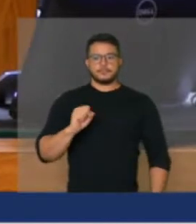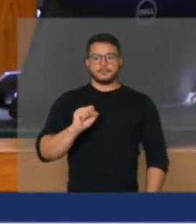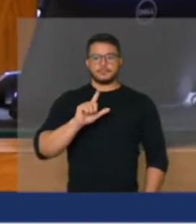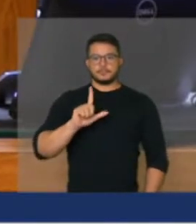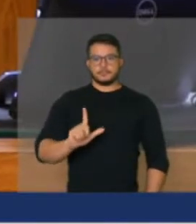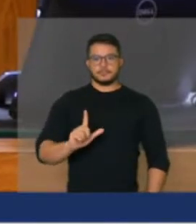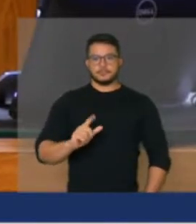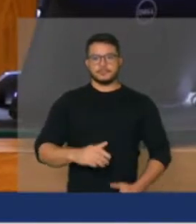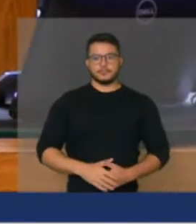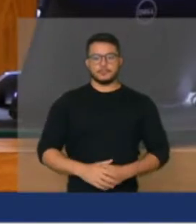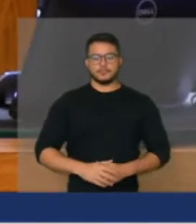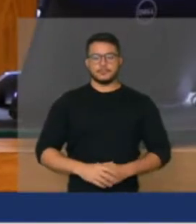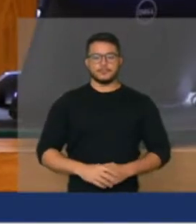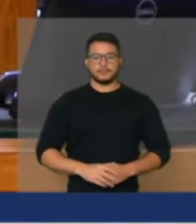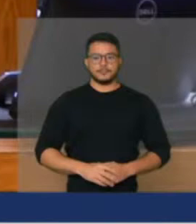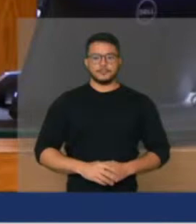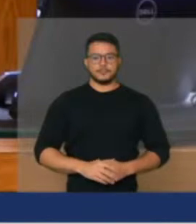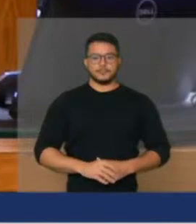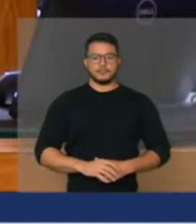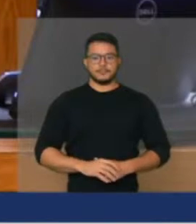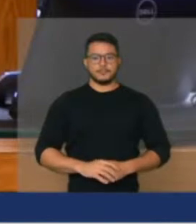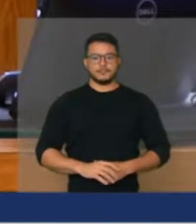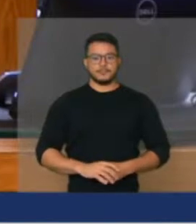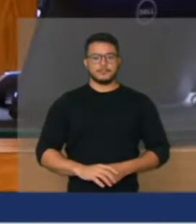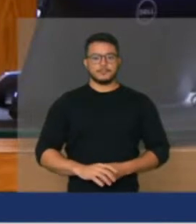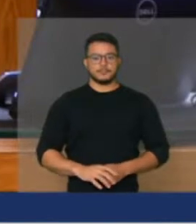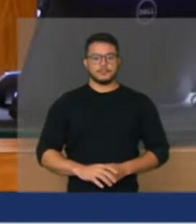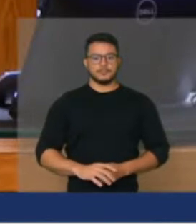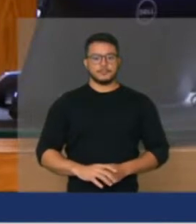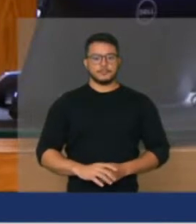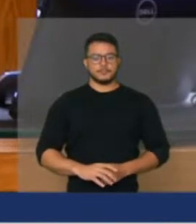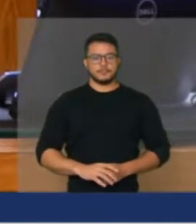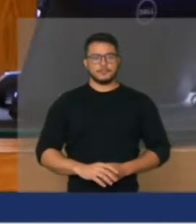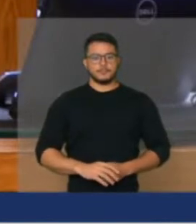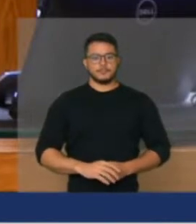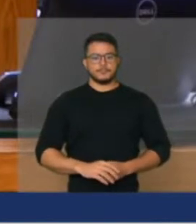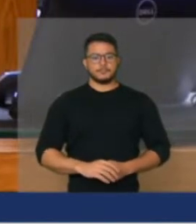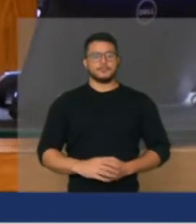BANCADA. COMO ORIENTA O PSL? -- [DEPUTADO]: PRESIDENTE, O PSL ENTENDE O QUE FATO JÁ TEM MECANISMOS